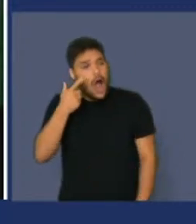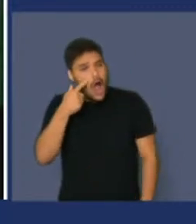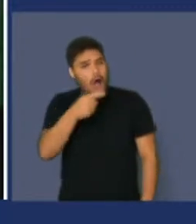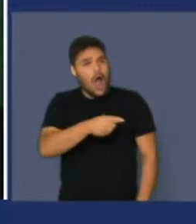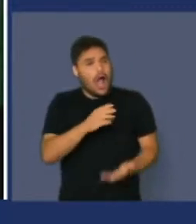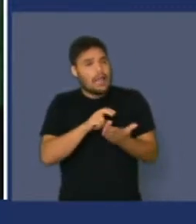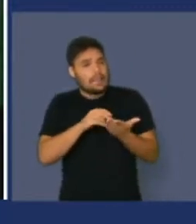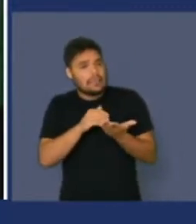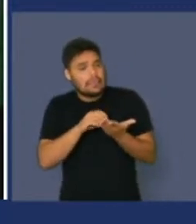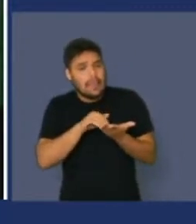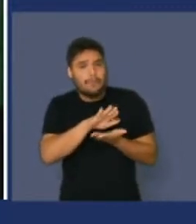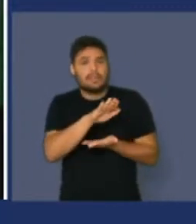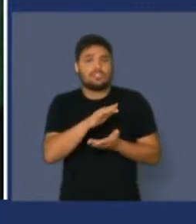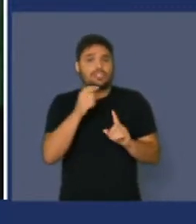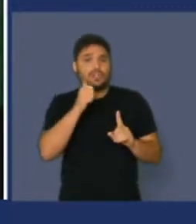NÃO TEM CABIMENTO! ENTÃO VAMOS EVITAR ISSO, TENTAR USAR